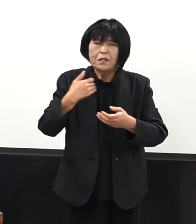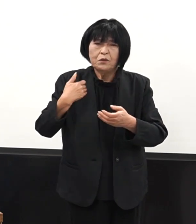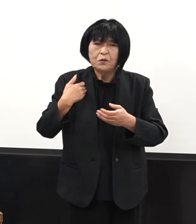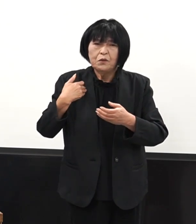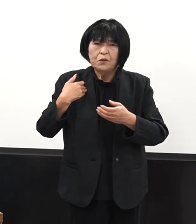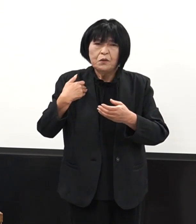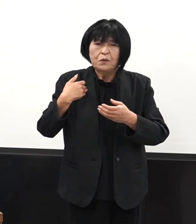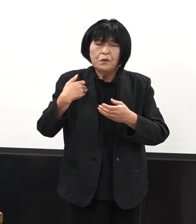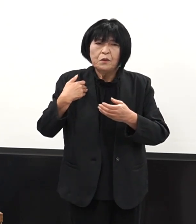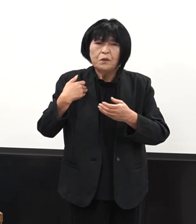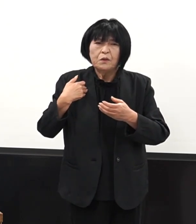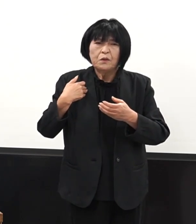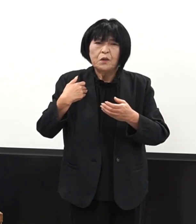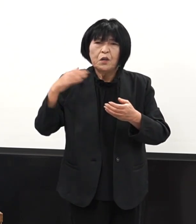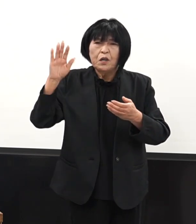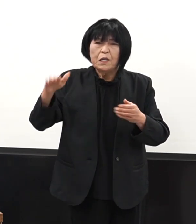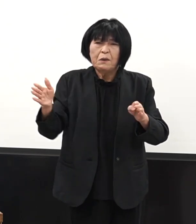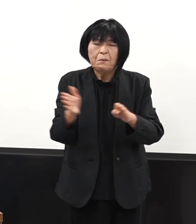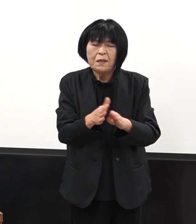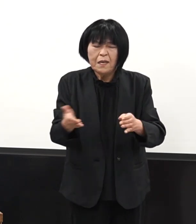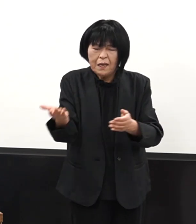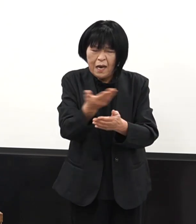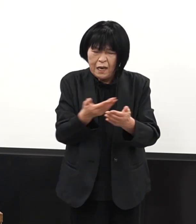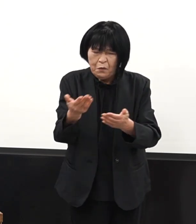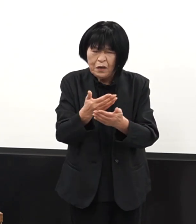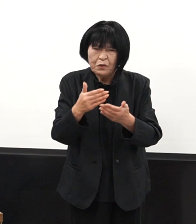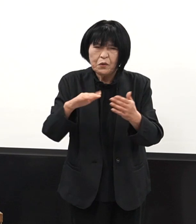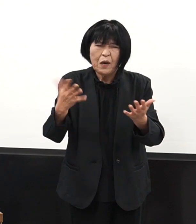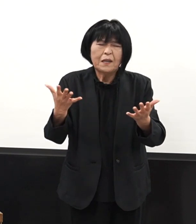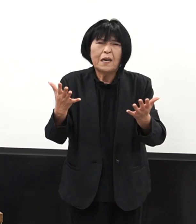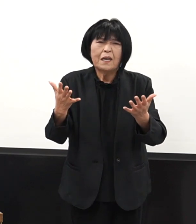これまで関わることが少なかった職員や